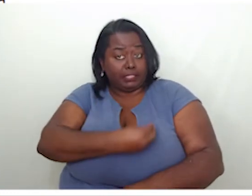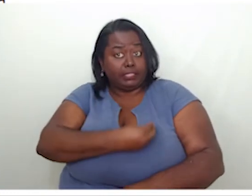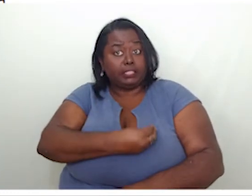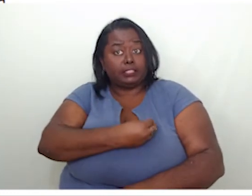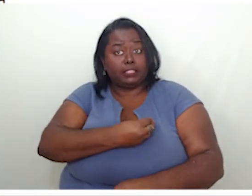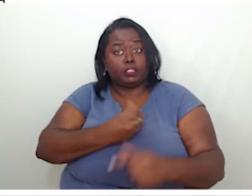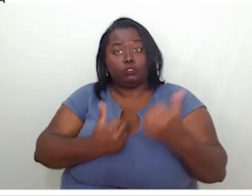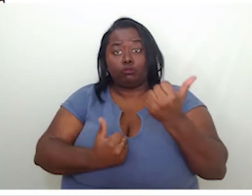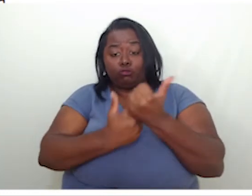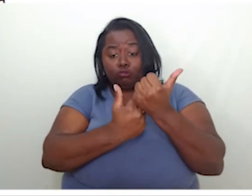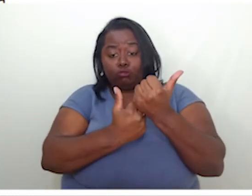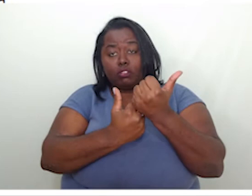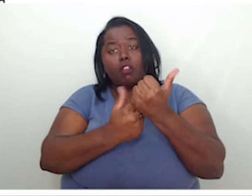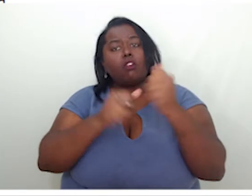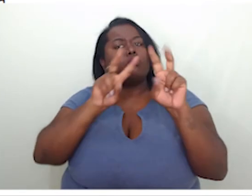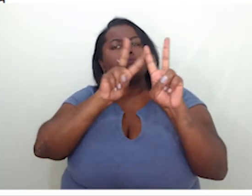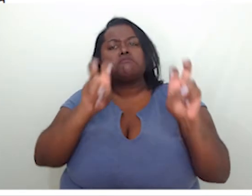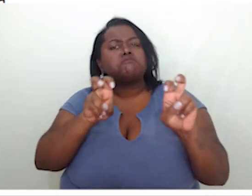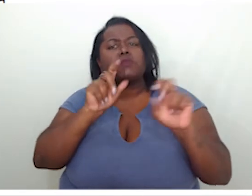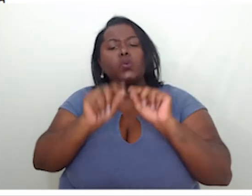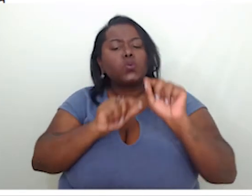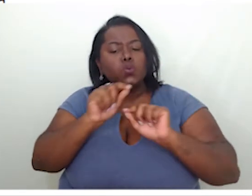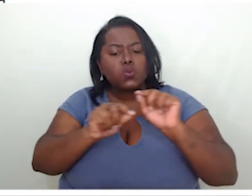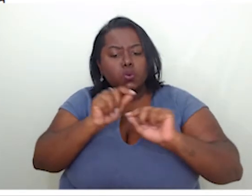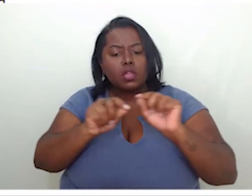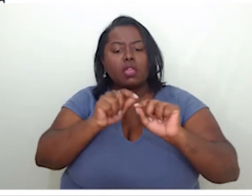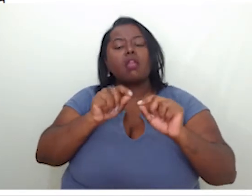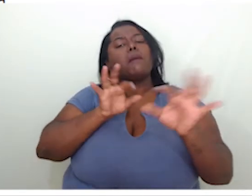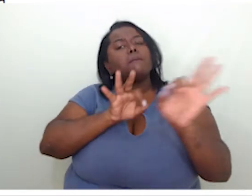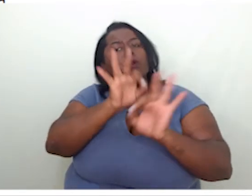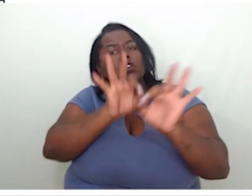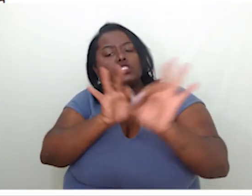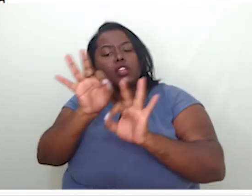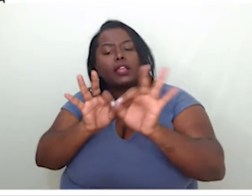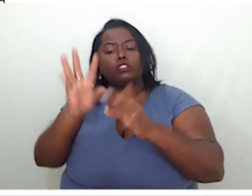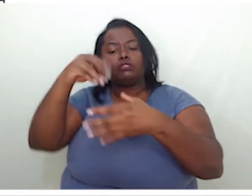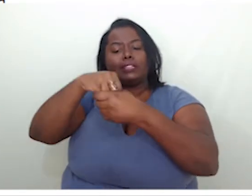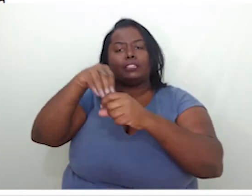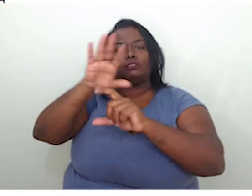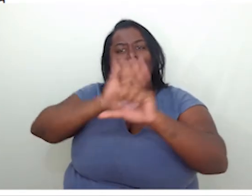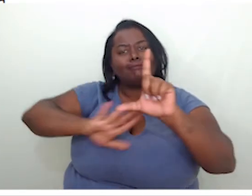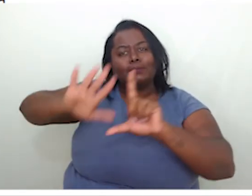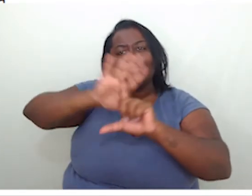y también permite la transición de la presencia social a la cognitiva.